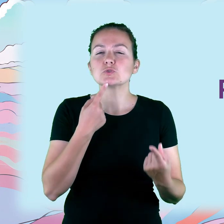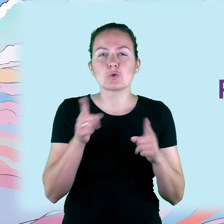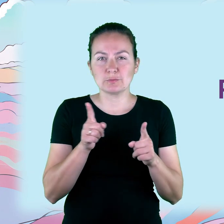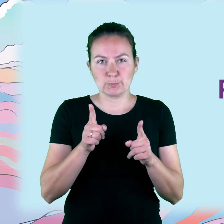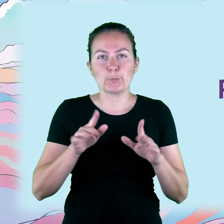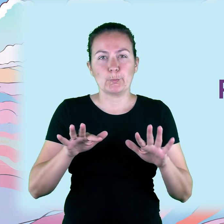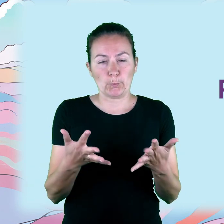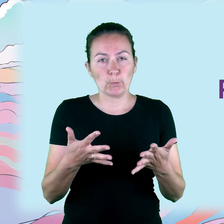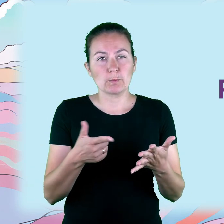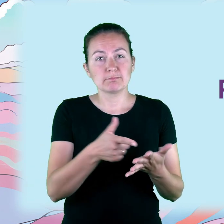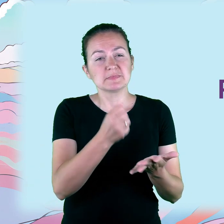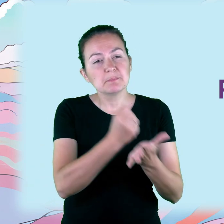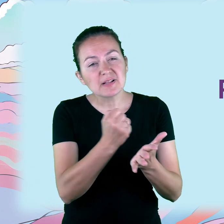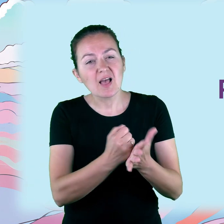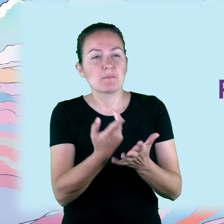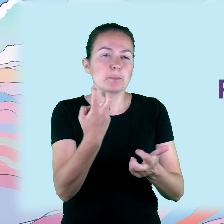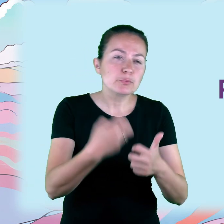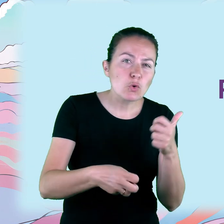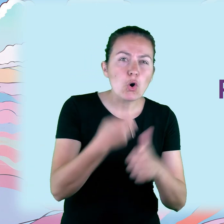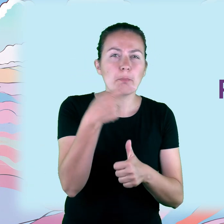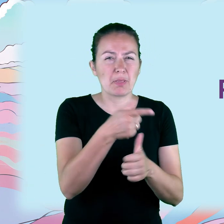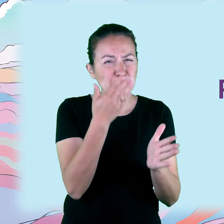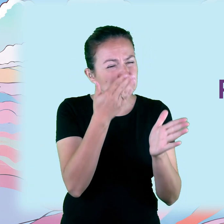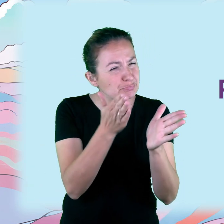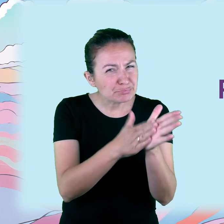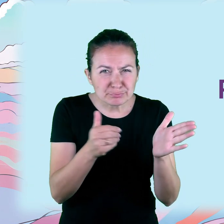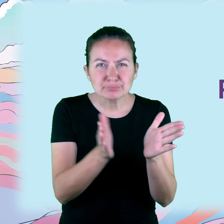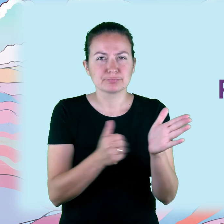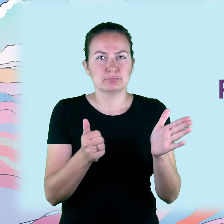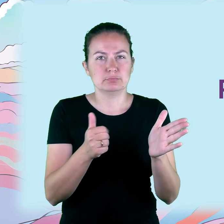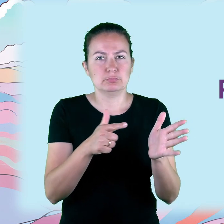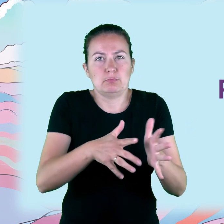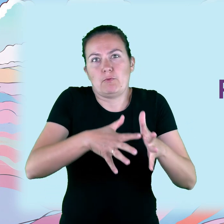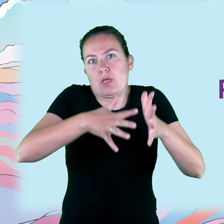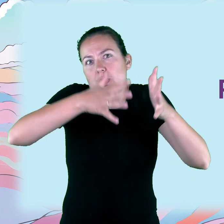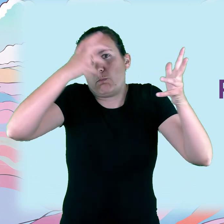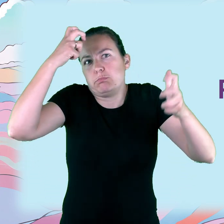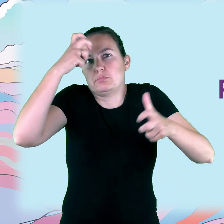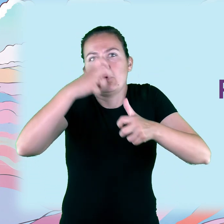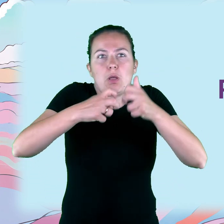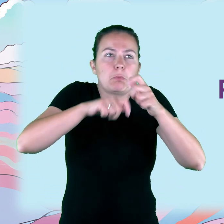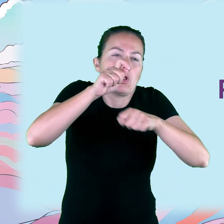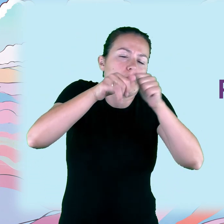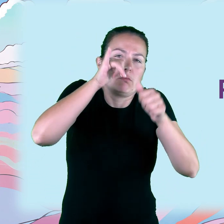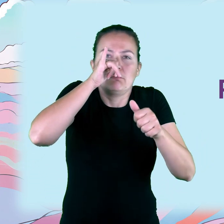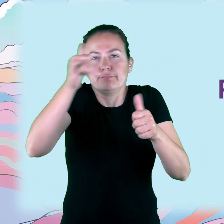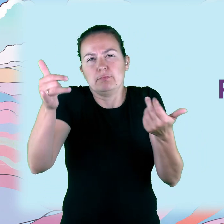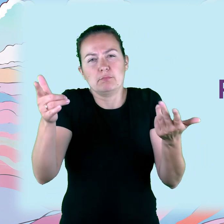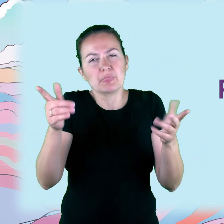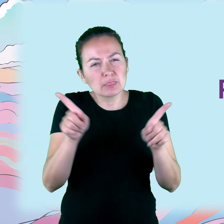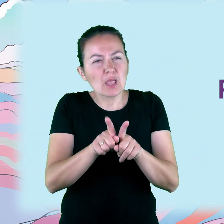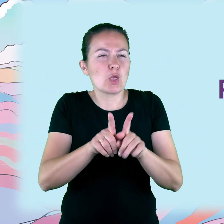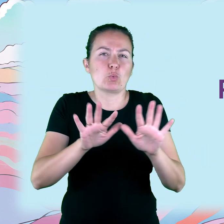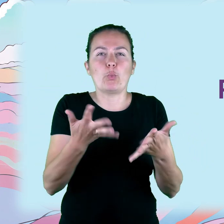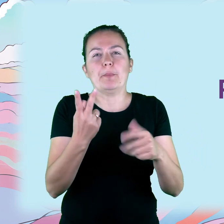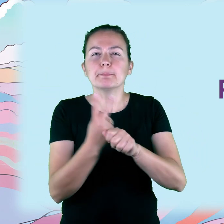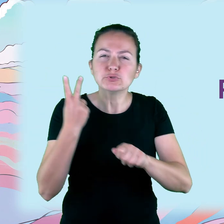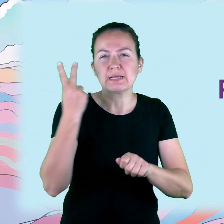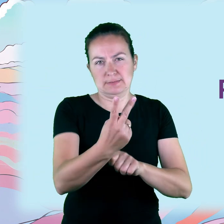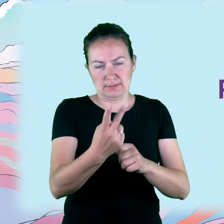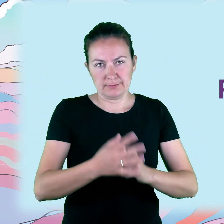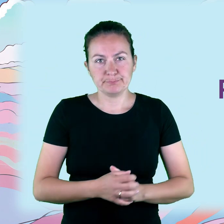Drobną sprawę lub drobny problem pokazywać jako coś poważnego i trudnego do rozwiązania. Przesadzać. Wyolbrzymiać.